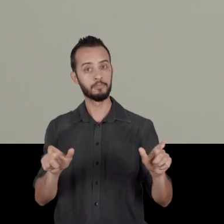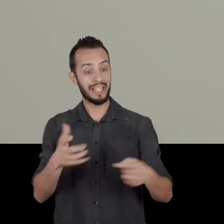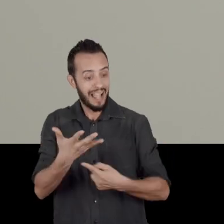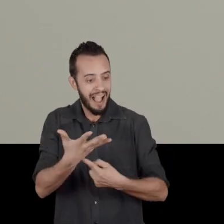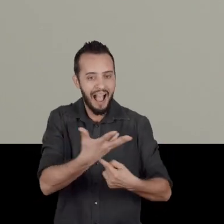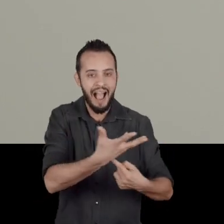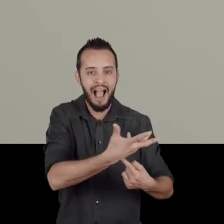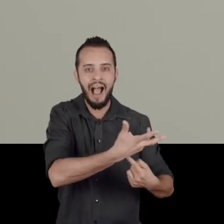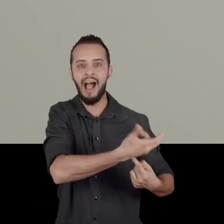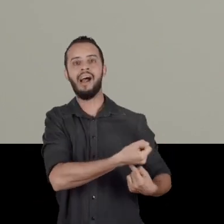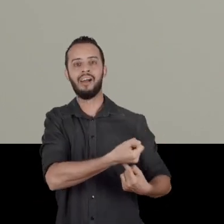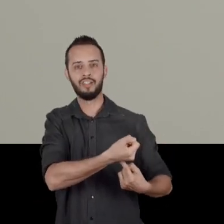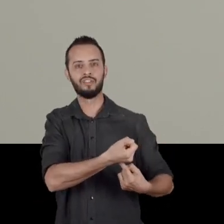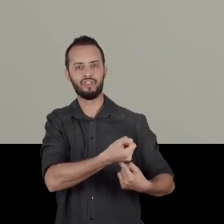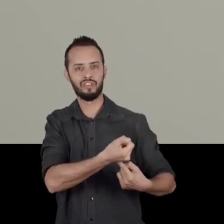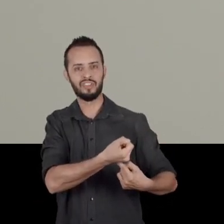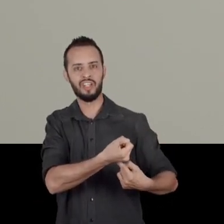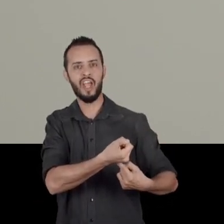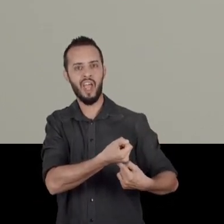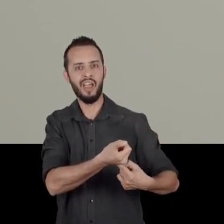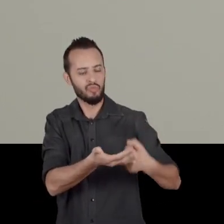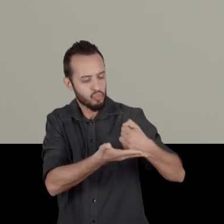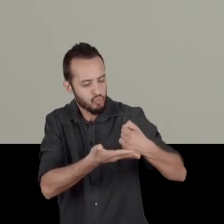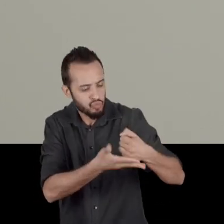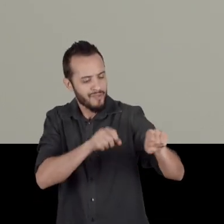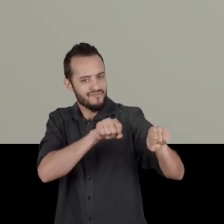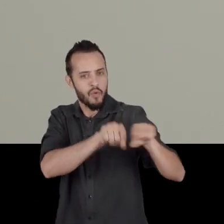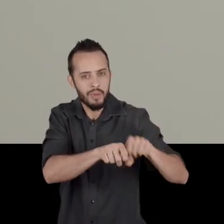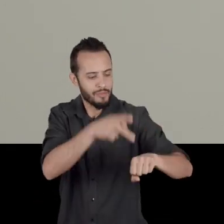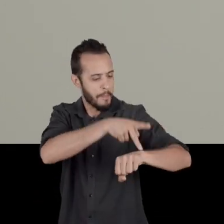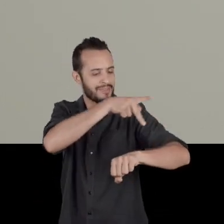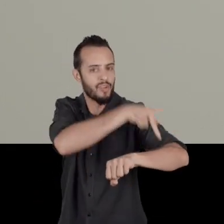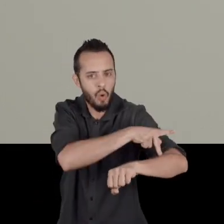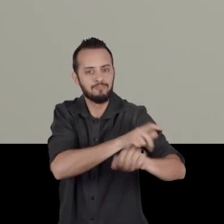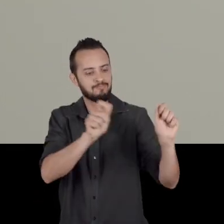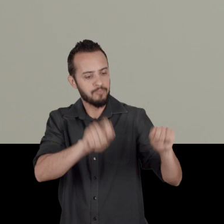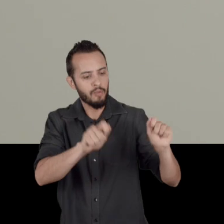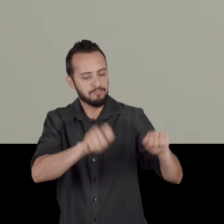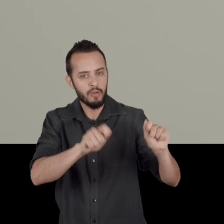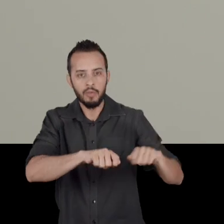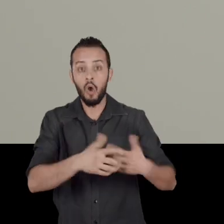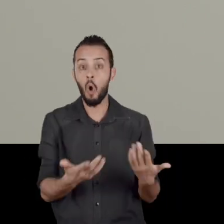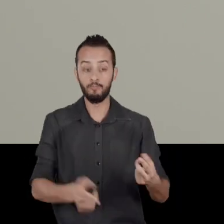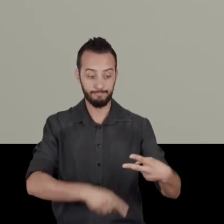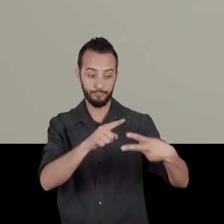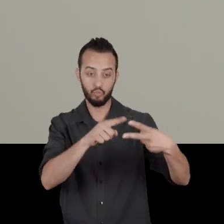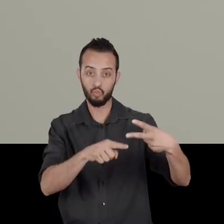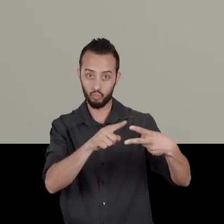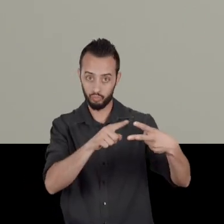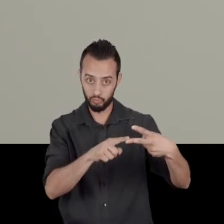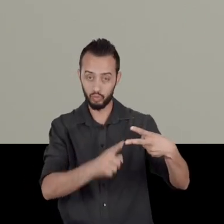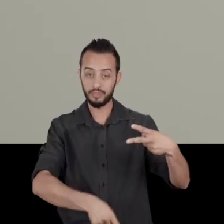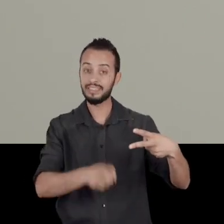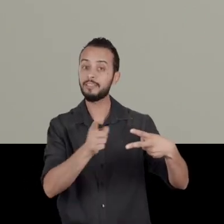na sua formação pedagógica de duas formas bem diferentes. Uma delas é o acesso à própria formação artística,